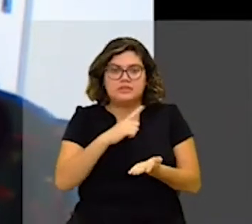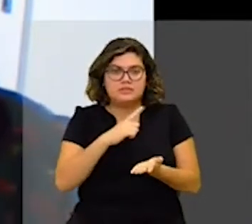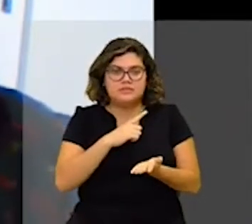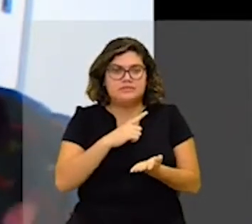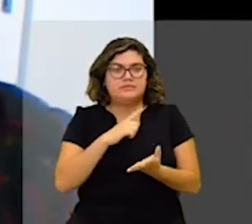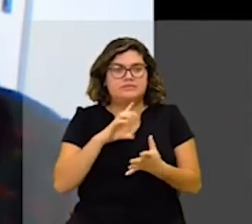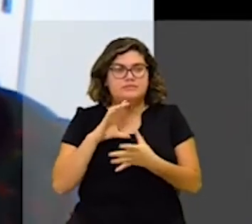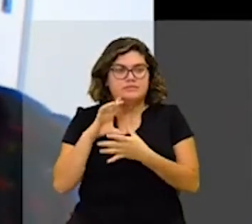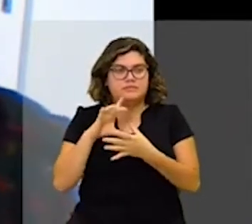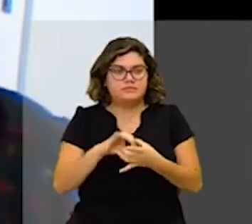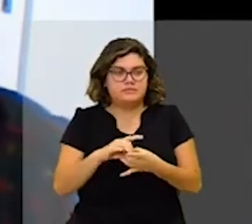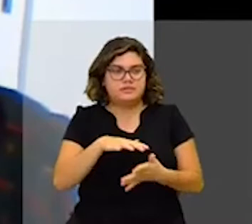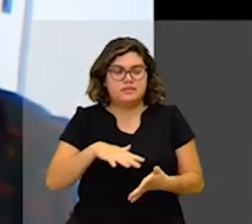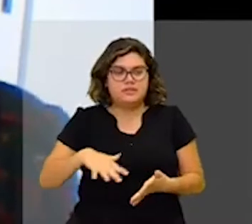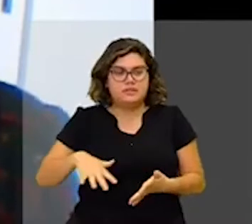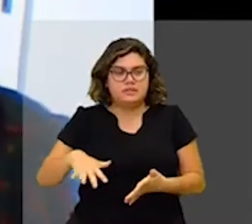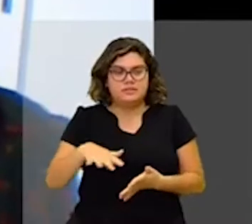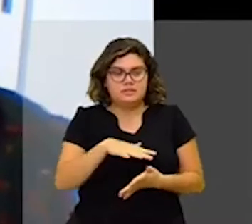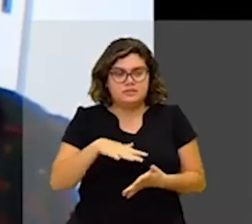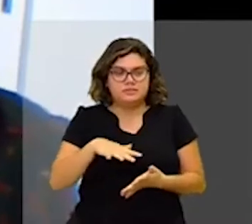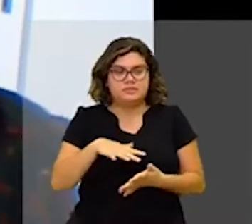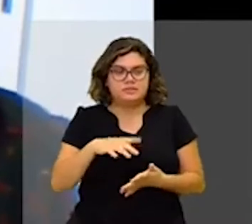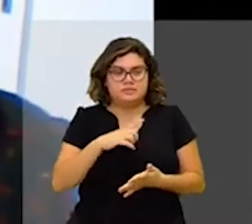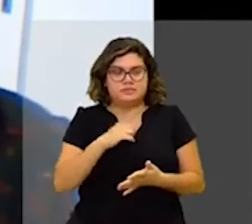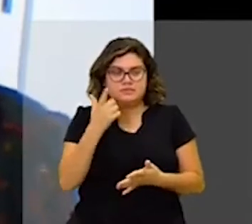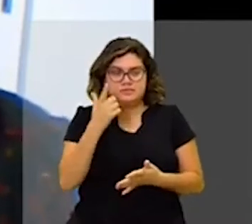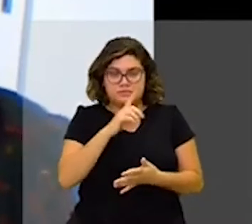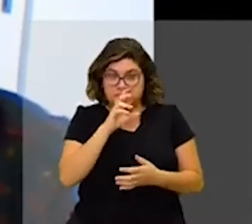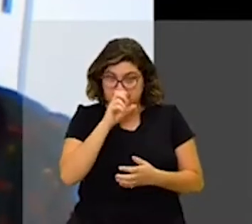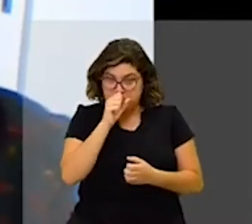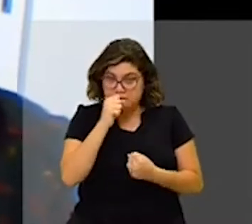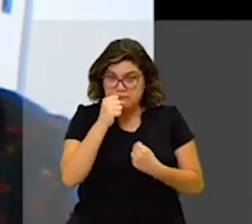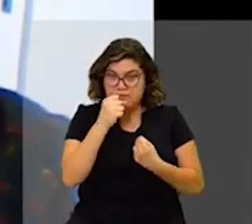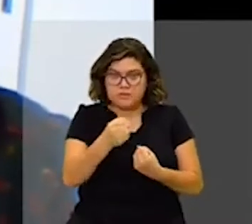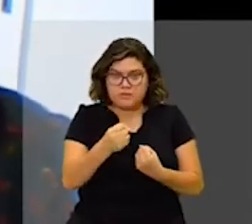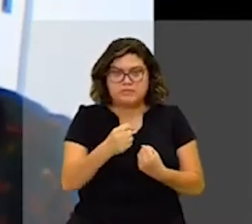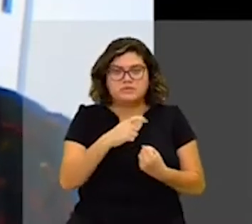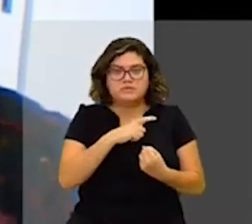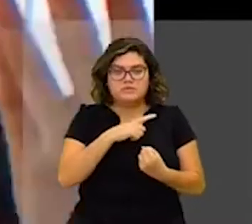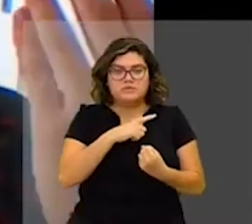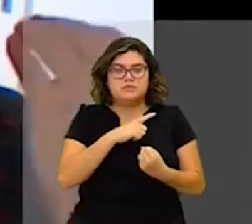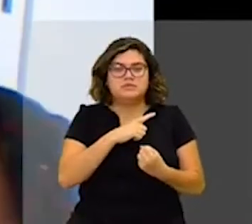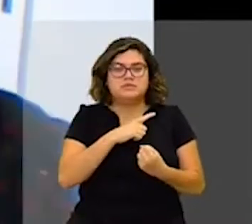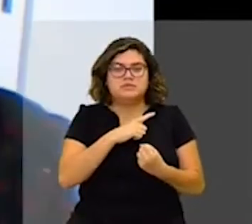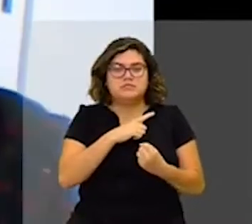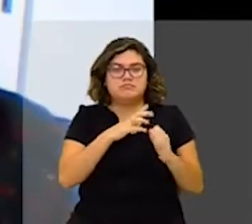espaço ganha força eleitoral sim na coletividade a gente tem evidências disso trazendo importantes